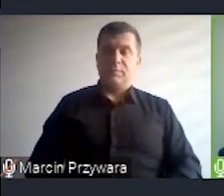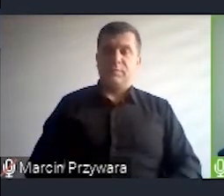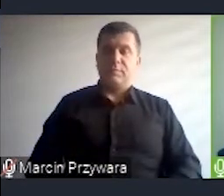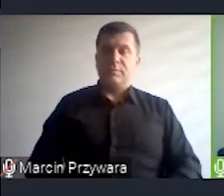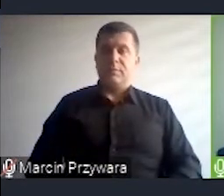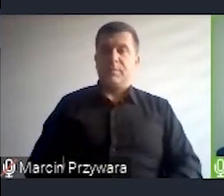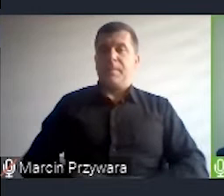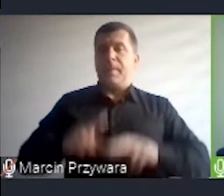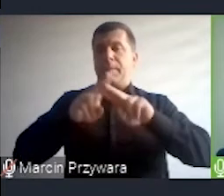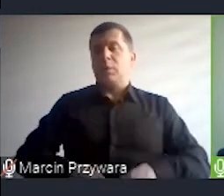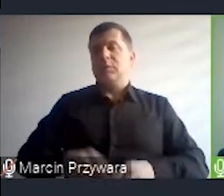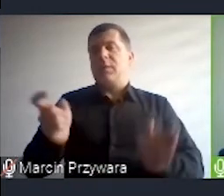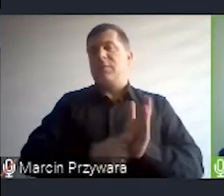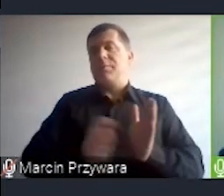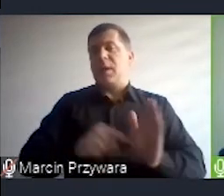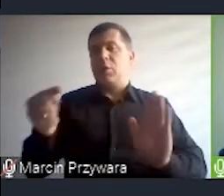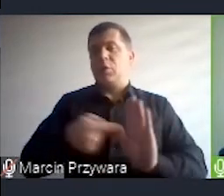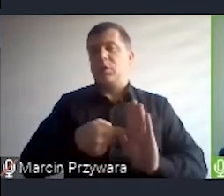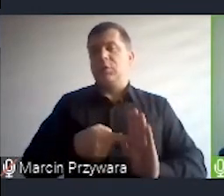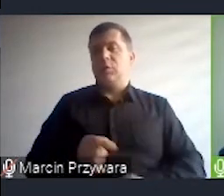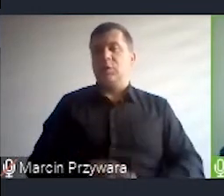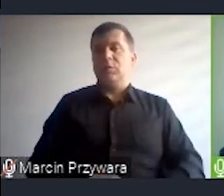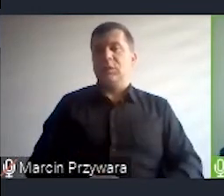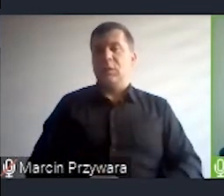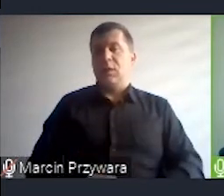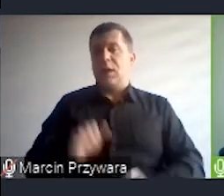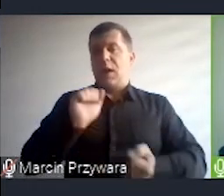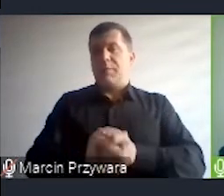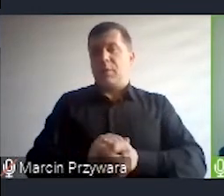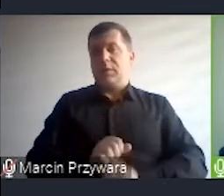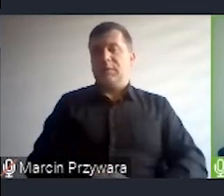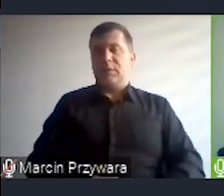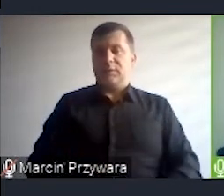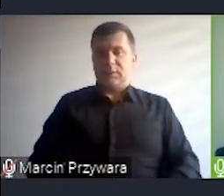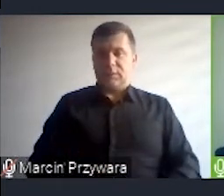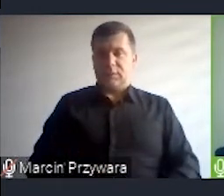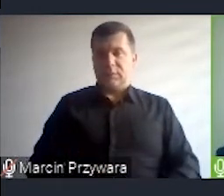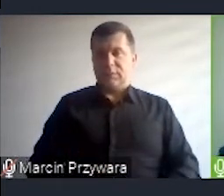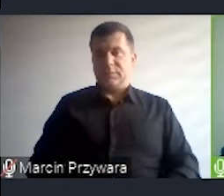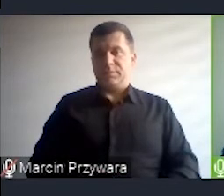Pozostałe wymagania dotyczące amortyzacji.